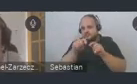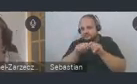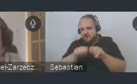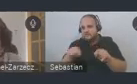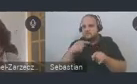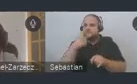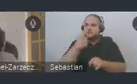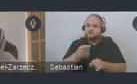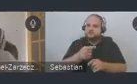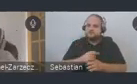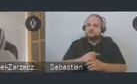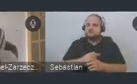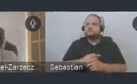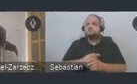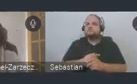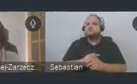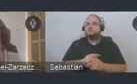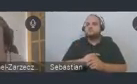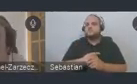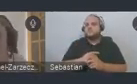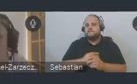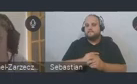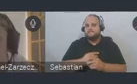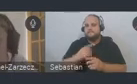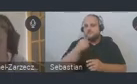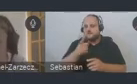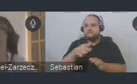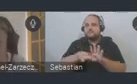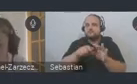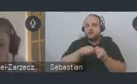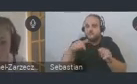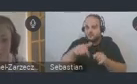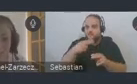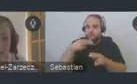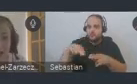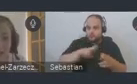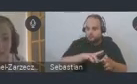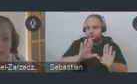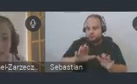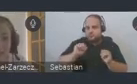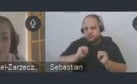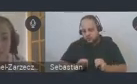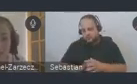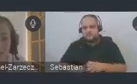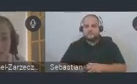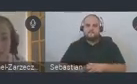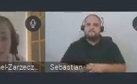albo jak ktoś odjeżdża z tematu, to powiedzieć, że w przerwie możemy do tego wrócić. Ale to jest bardzo ważne,